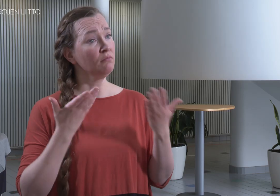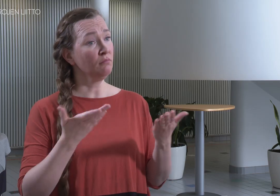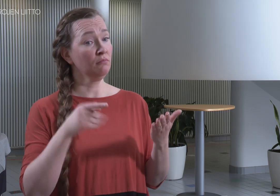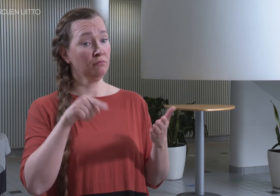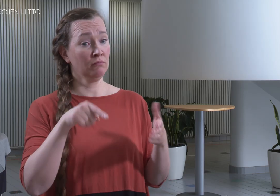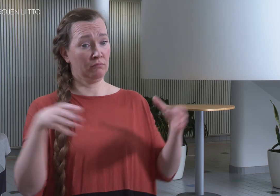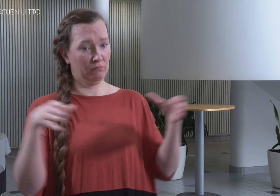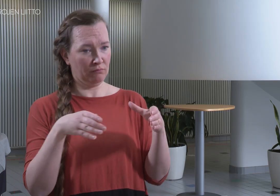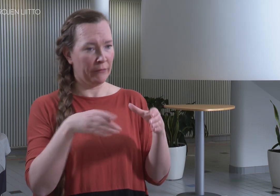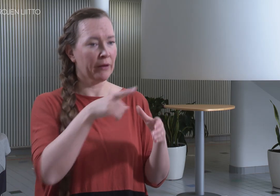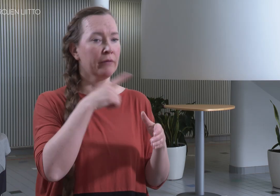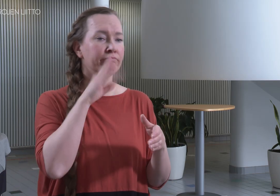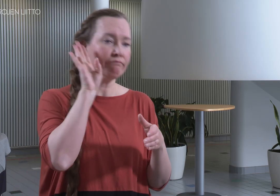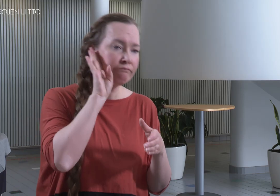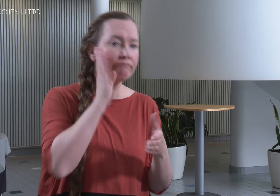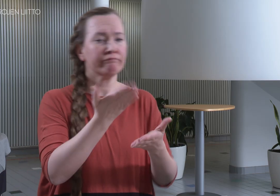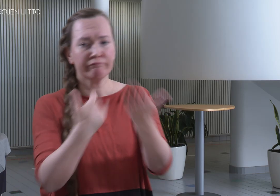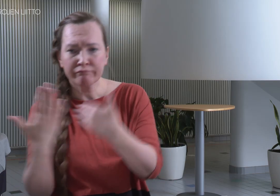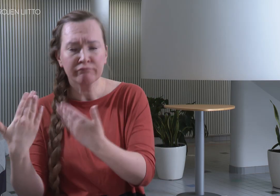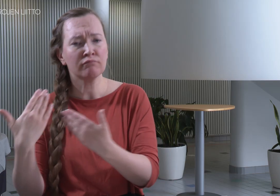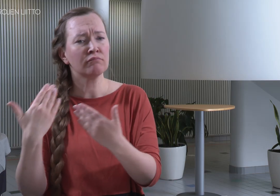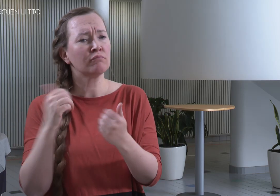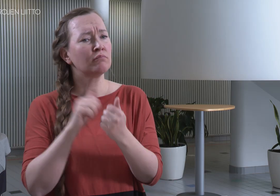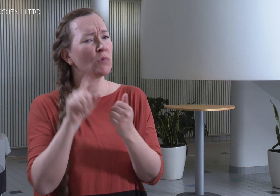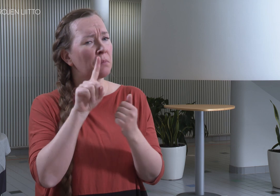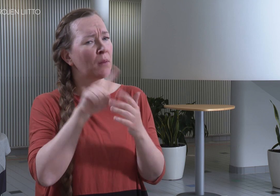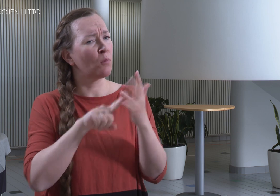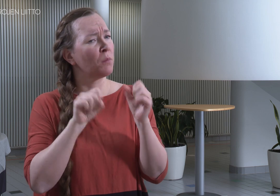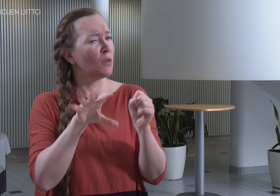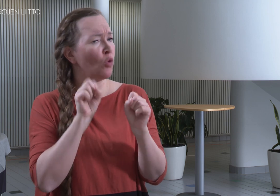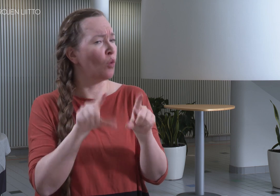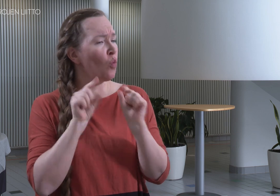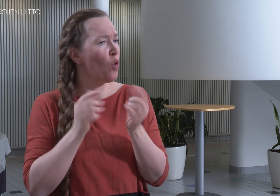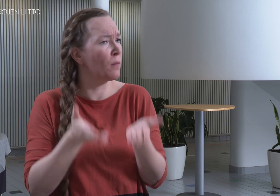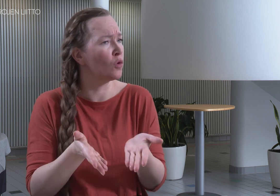Mitä muuta työryhmän pitää ottaa huomioon yhteisön jäsenten kokemusten lisäksi?